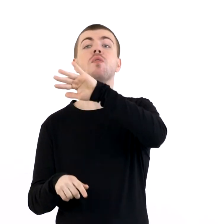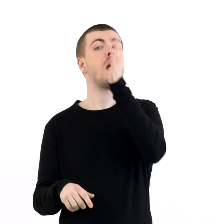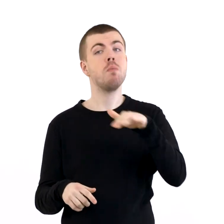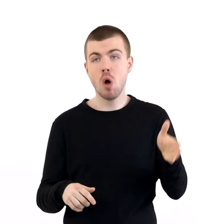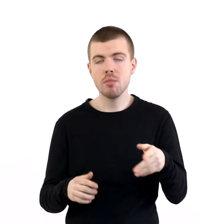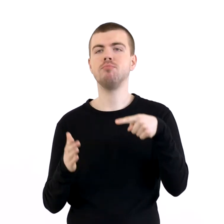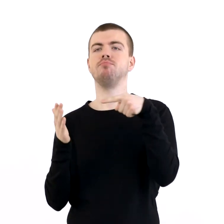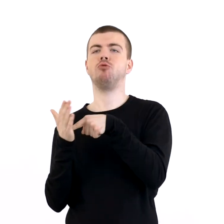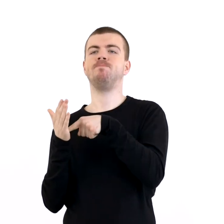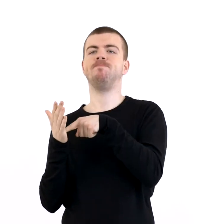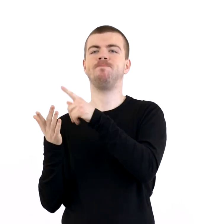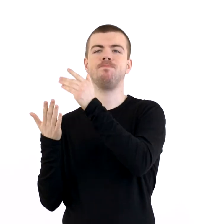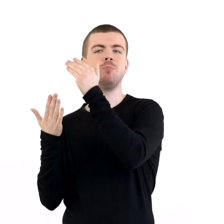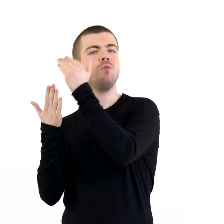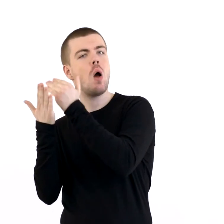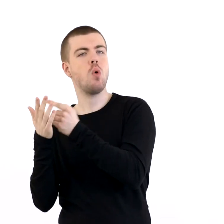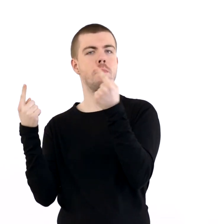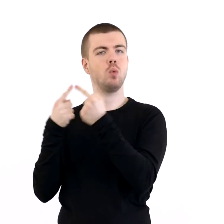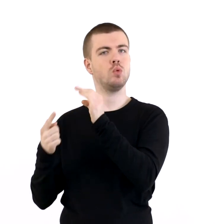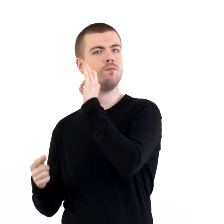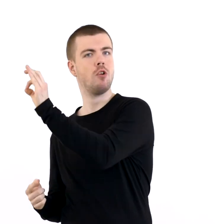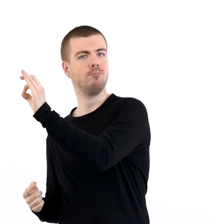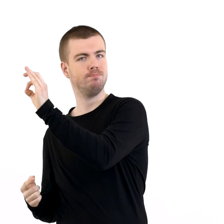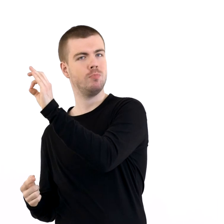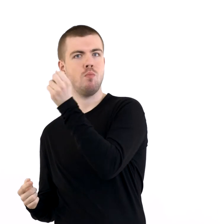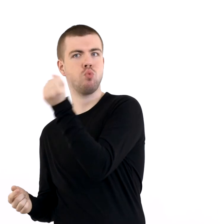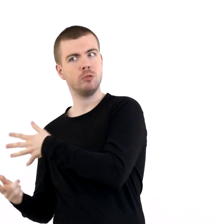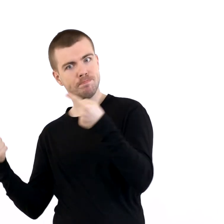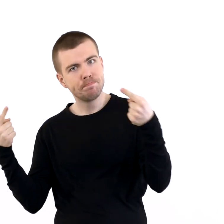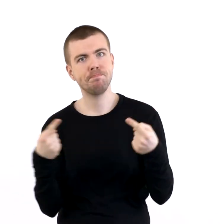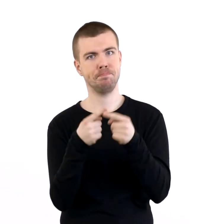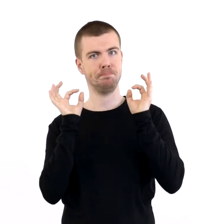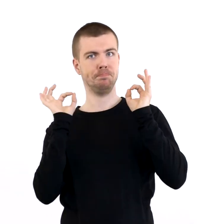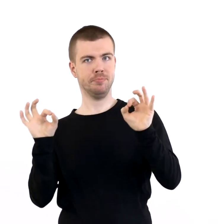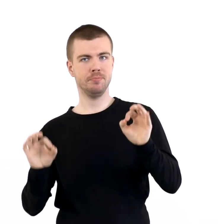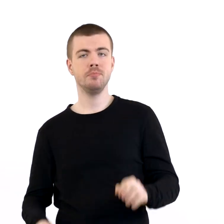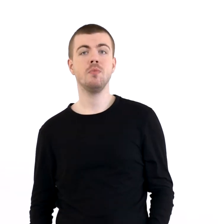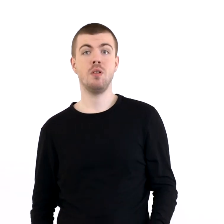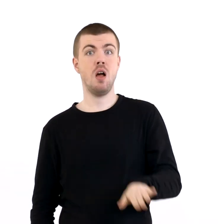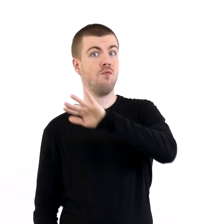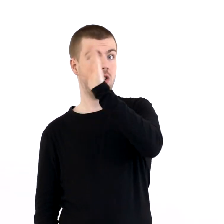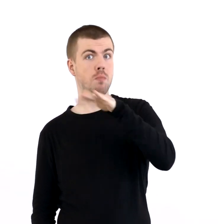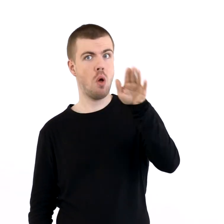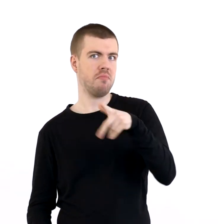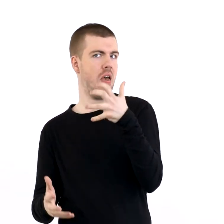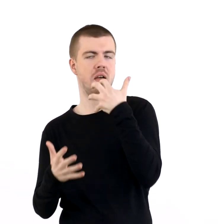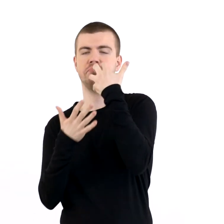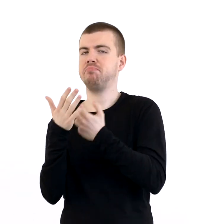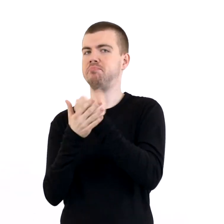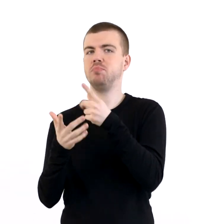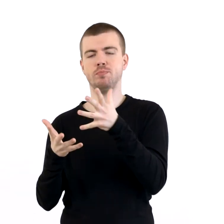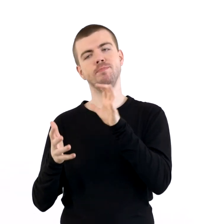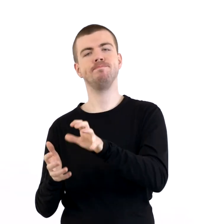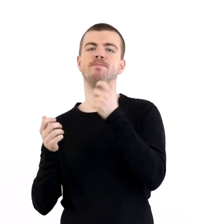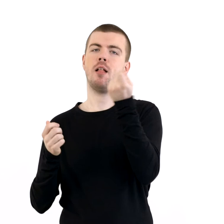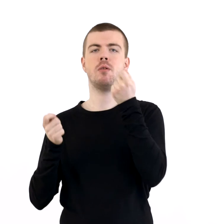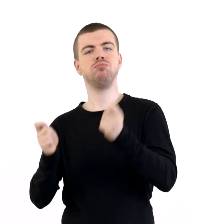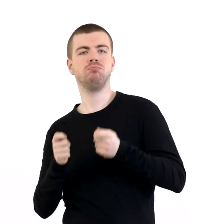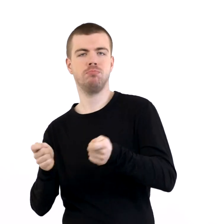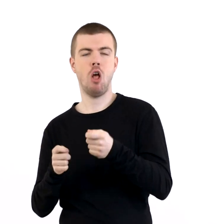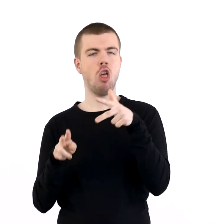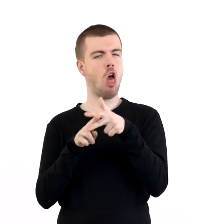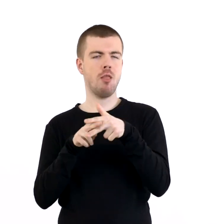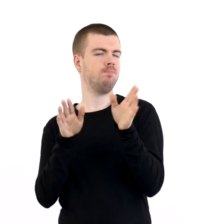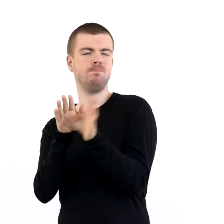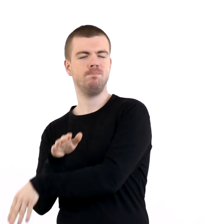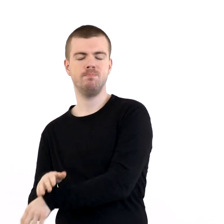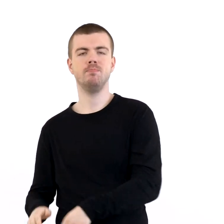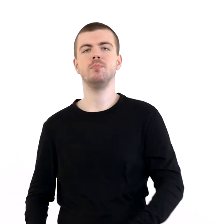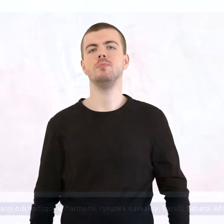Są one lepiej przystosowane do warunków pustynnych i chętniej wykorzystywano je do jazdy niż konie.